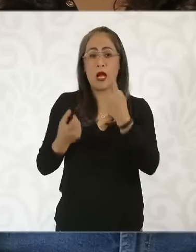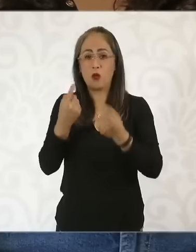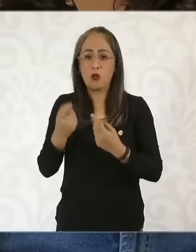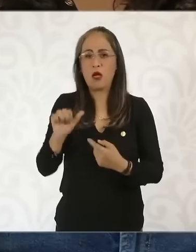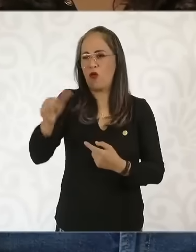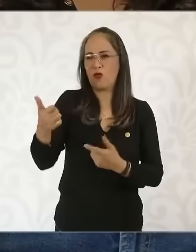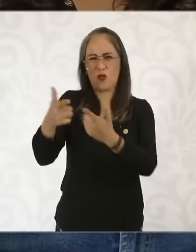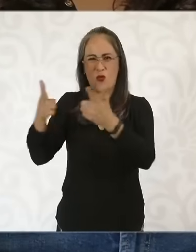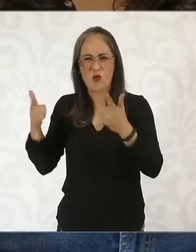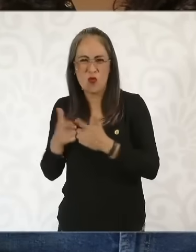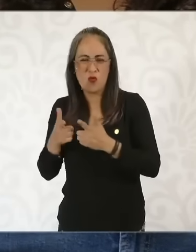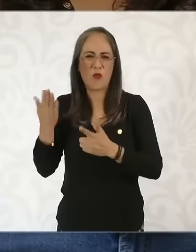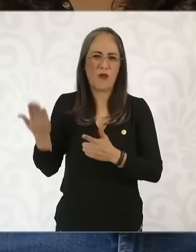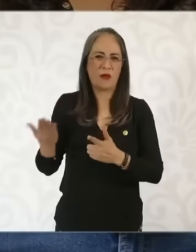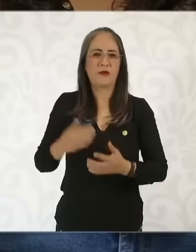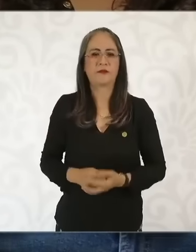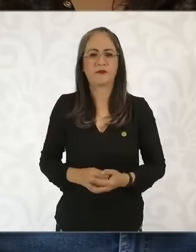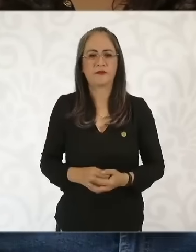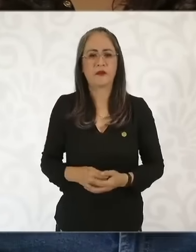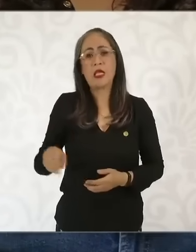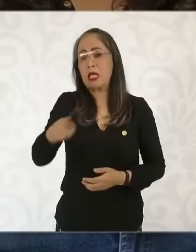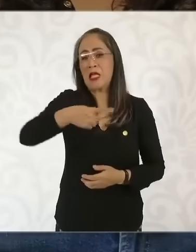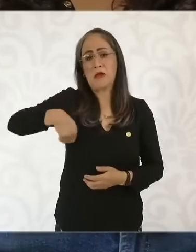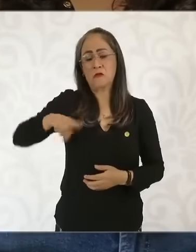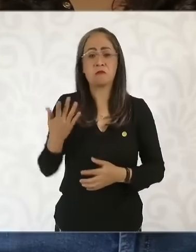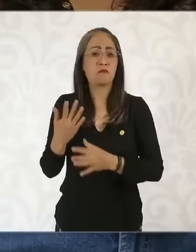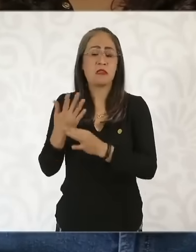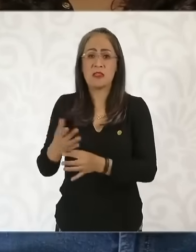que decían incluso ayer en la permanente que no se iba a lograr una renegociación el TEMEC. Entonces,